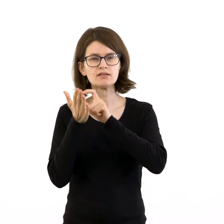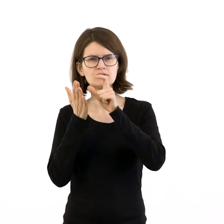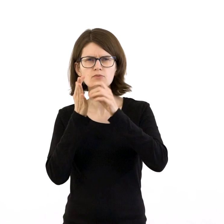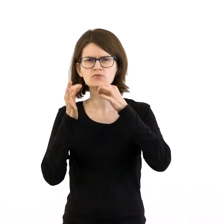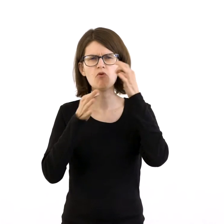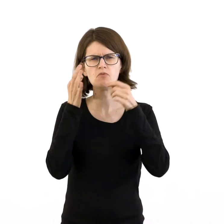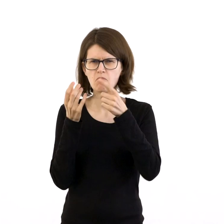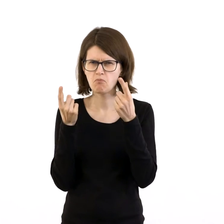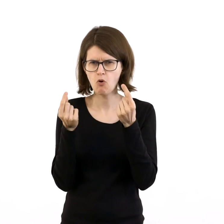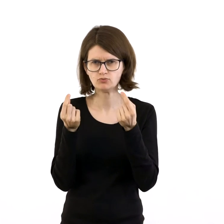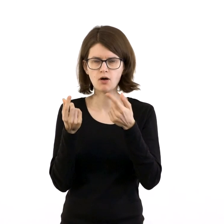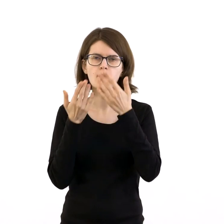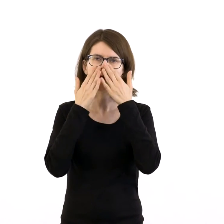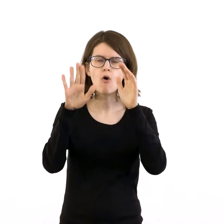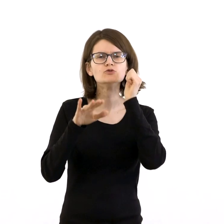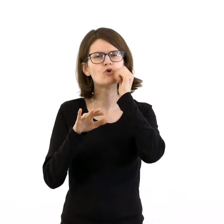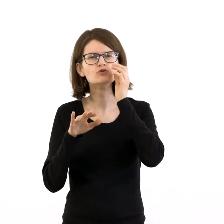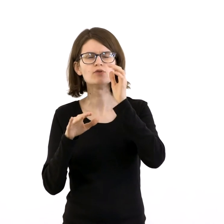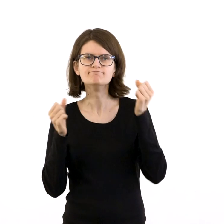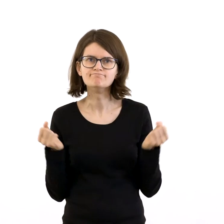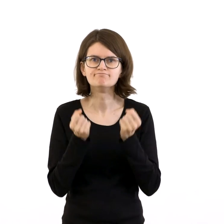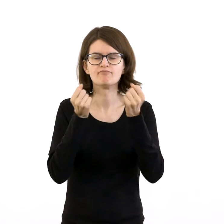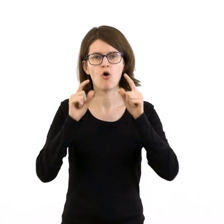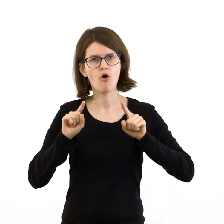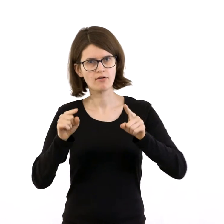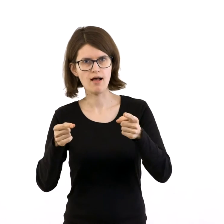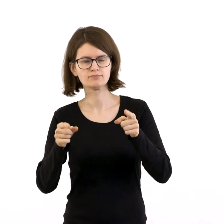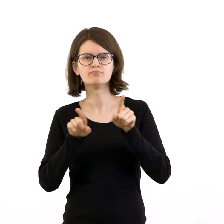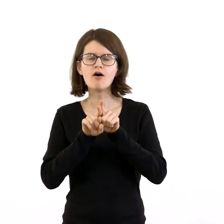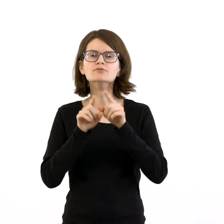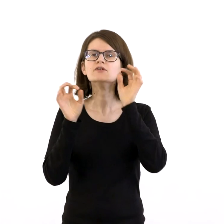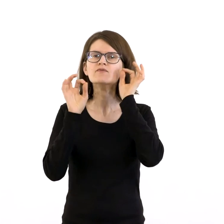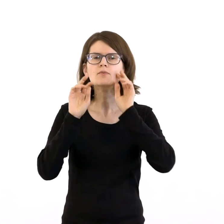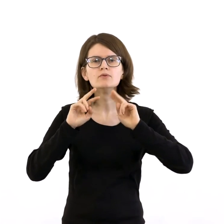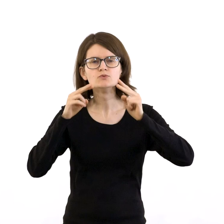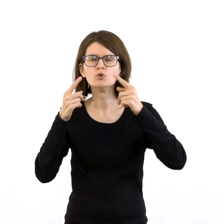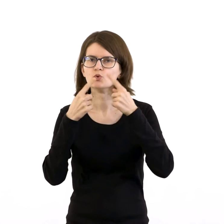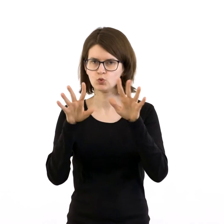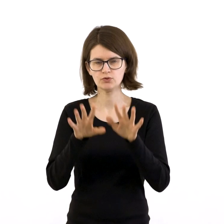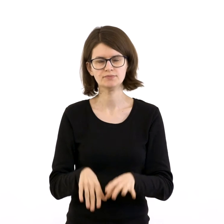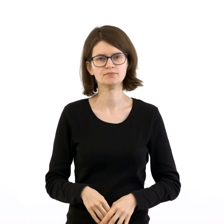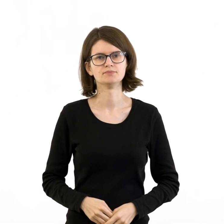Instastory może służyć pokazywaniu codziennej aktywność organizacji i może urozmaicić naszą komunikację.